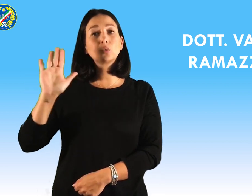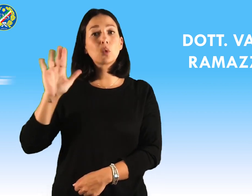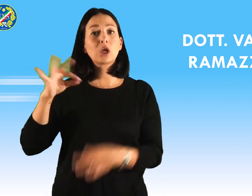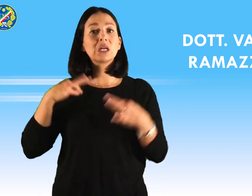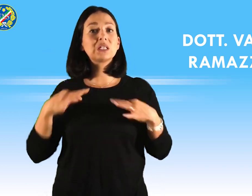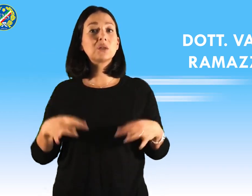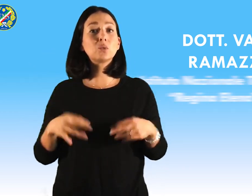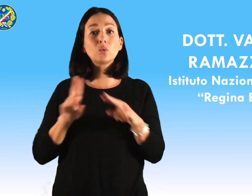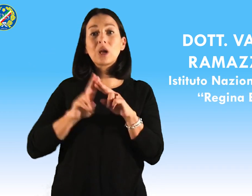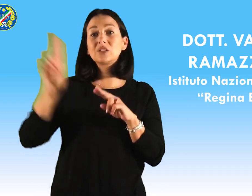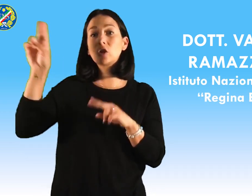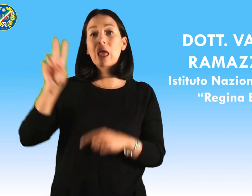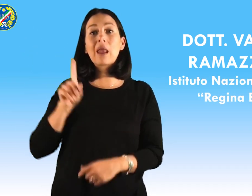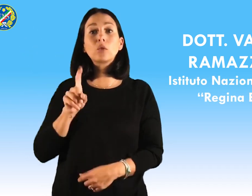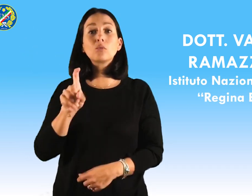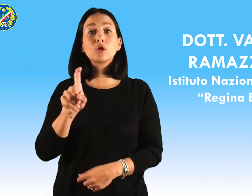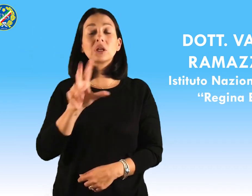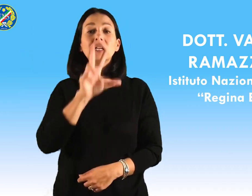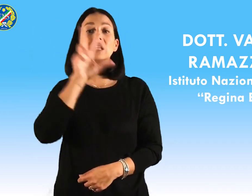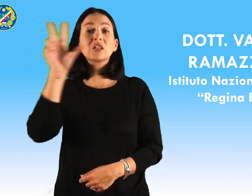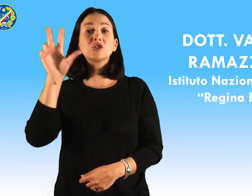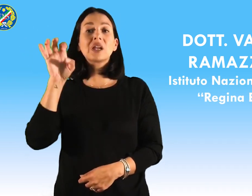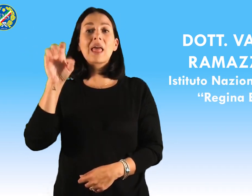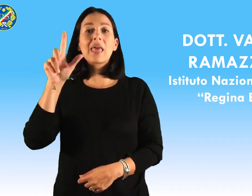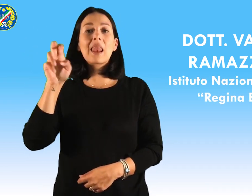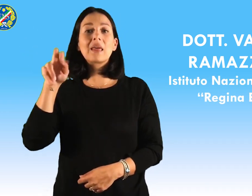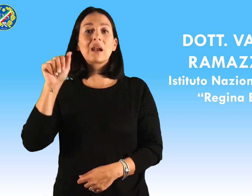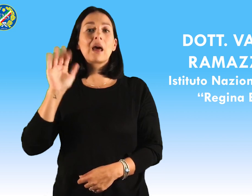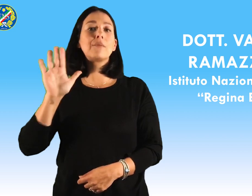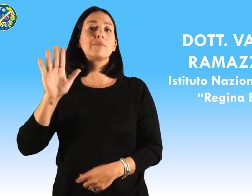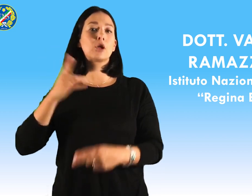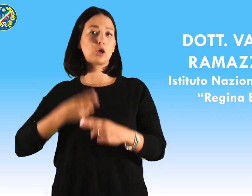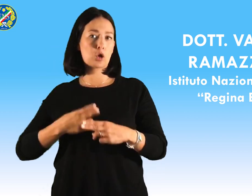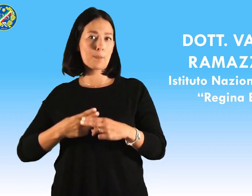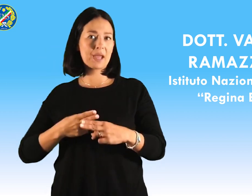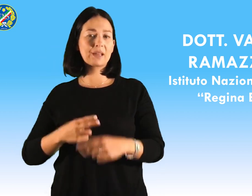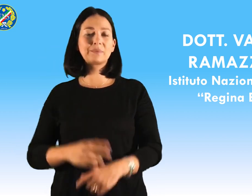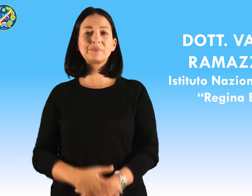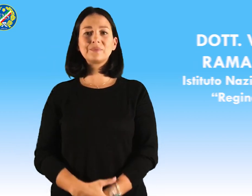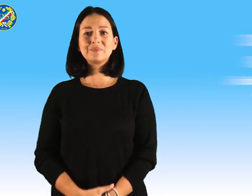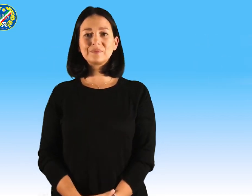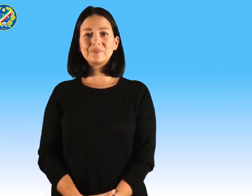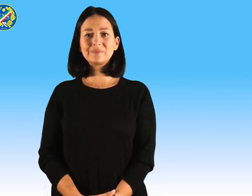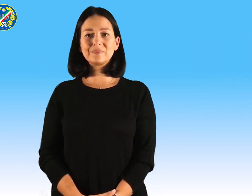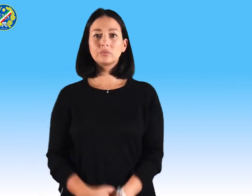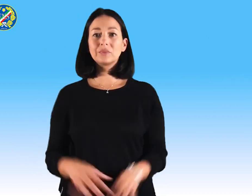dell'Istituto Nazionela Tumori "Regina Elena" di Roma.